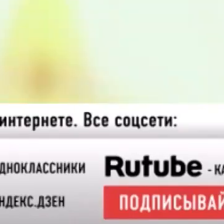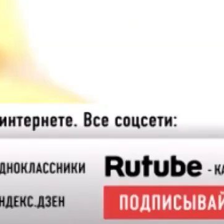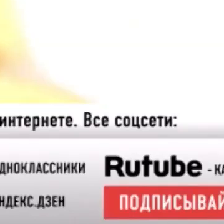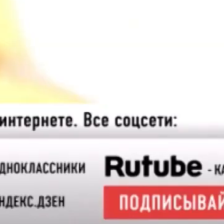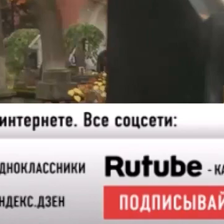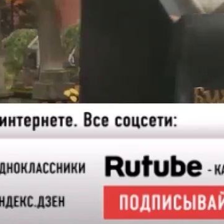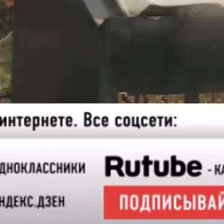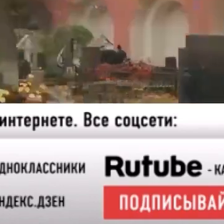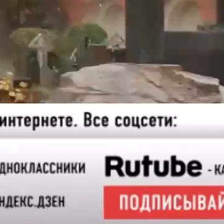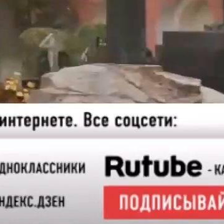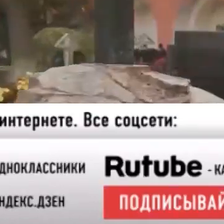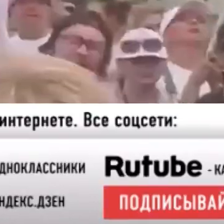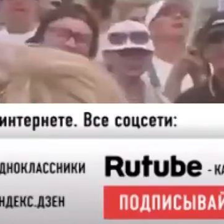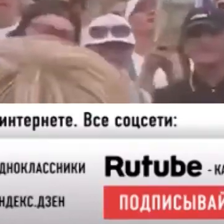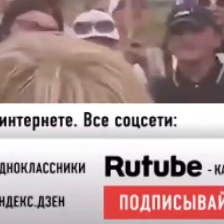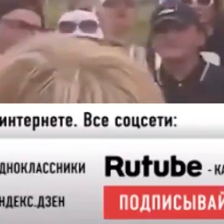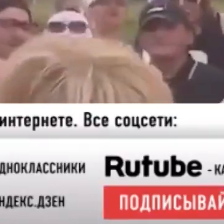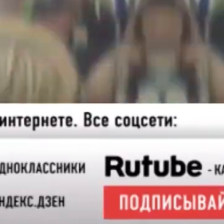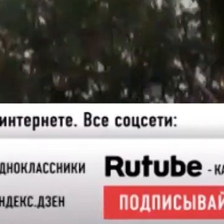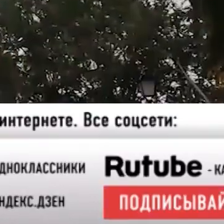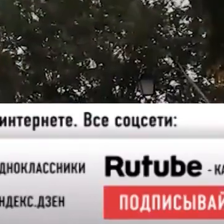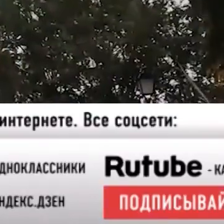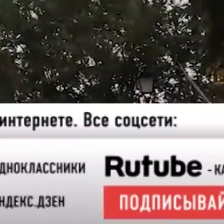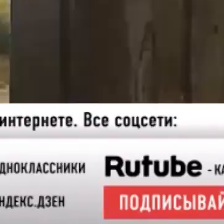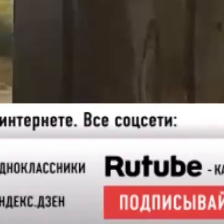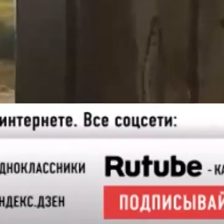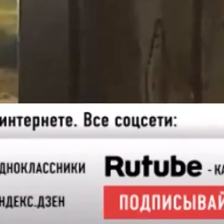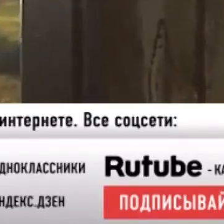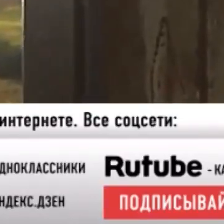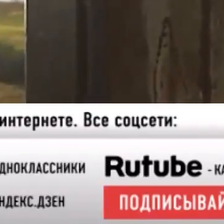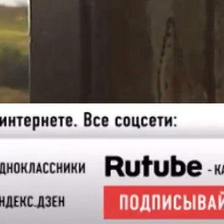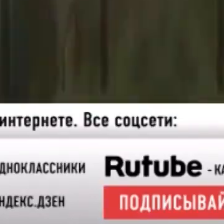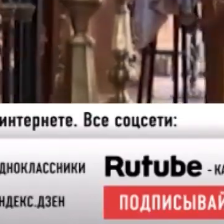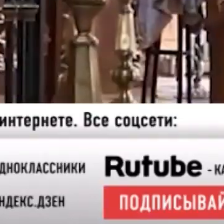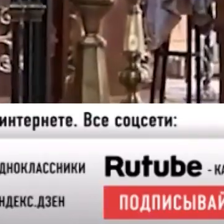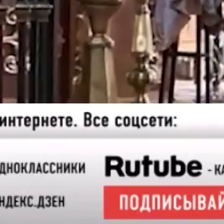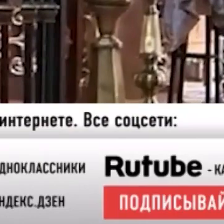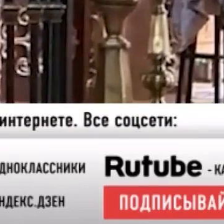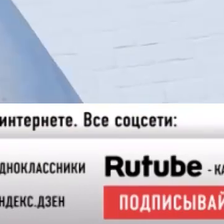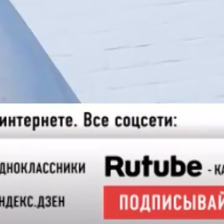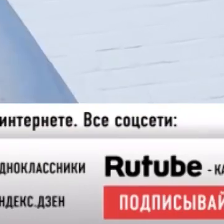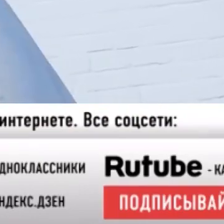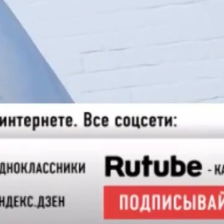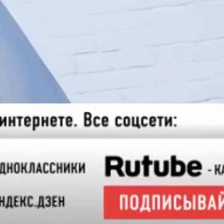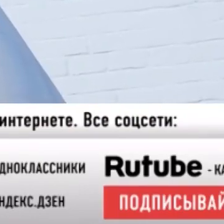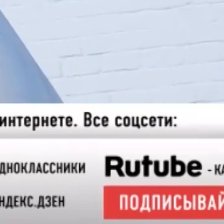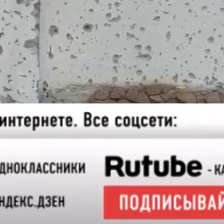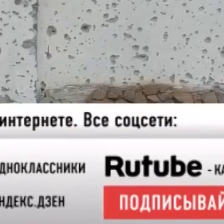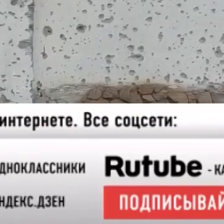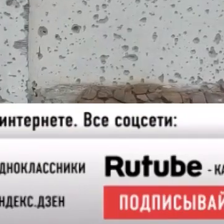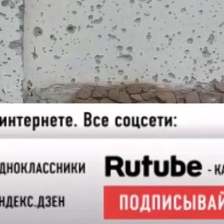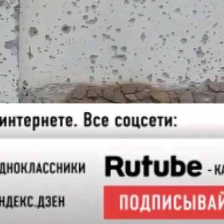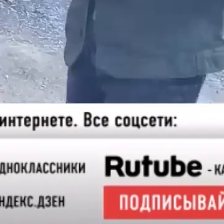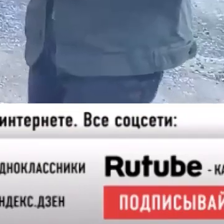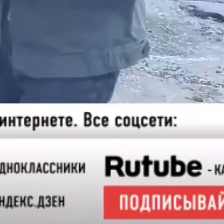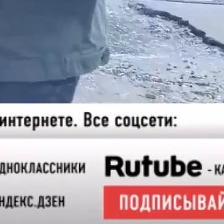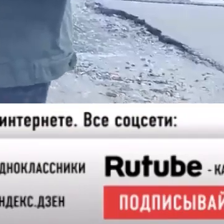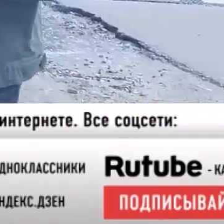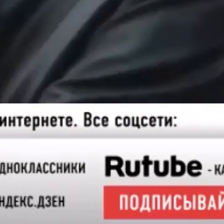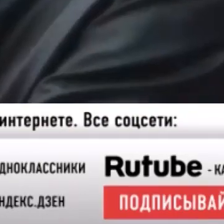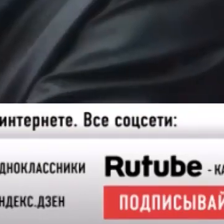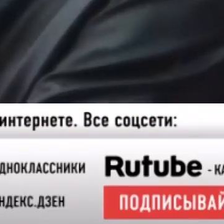история и будущее достижение и ошибки Герои прошлого и современники которыми мы гордимся